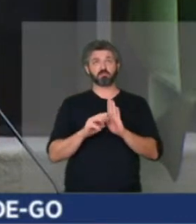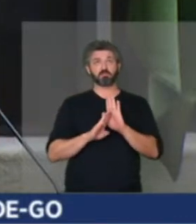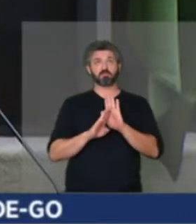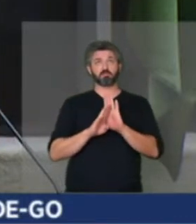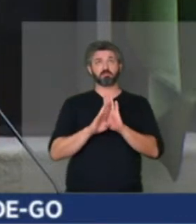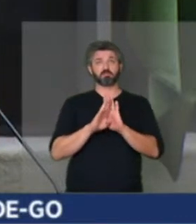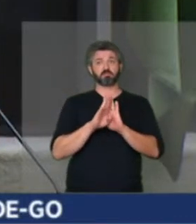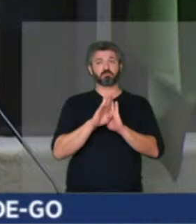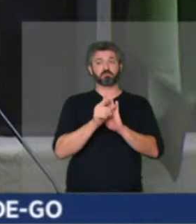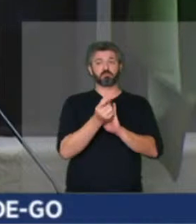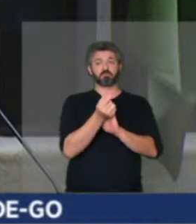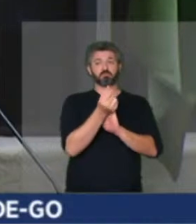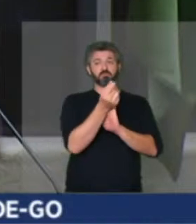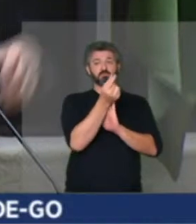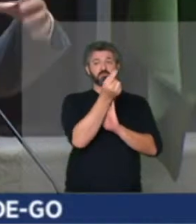NOSSO PAÍS. E O MINISTRO , QUE A NAÇÃO DEPOSITA TODA A